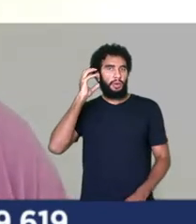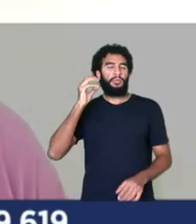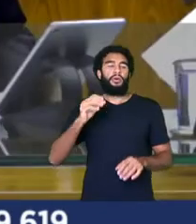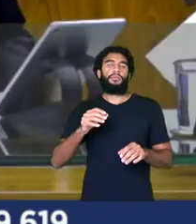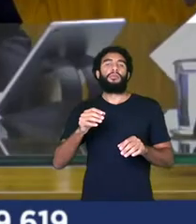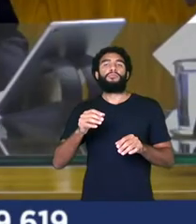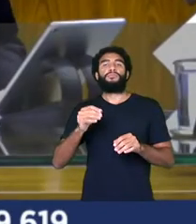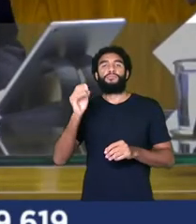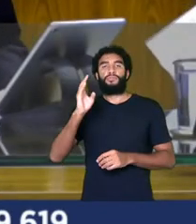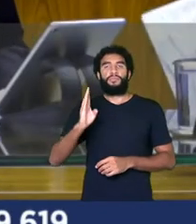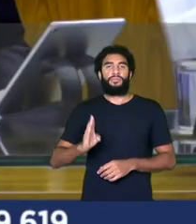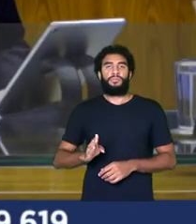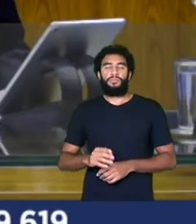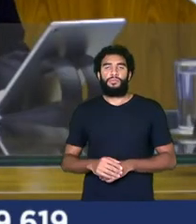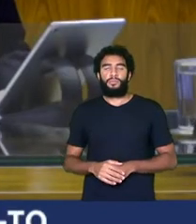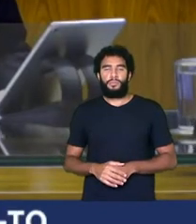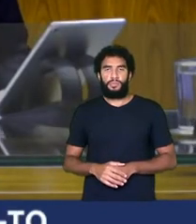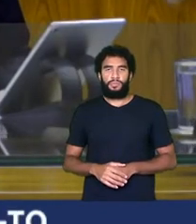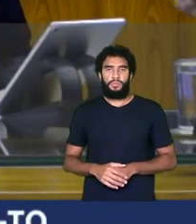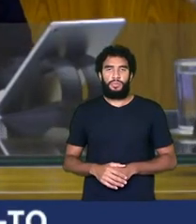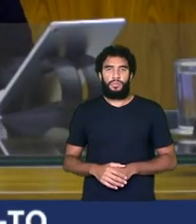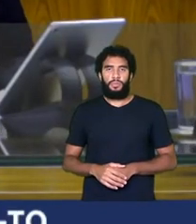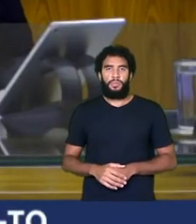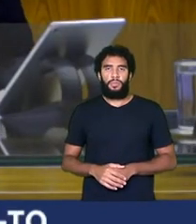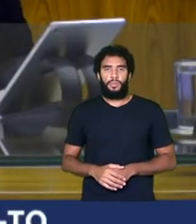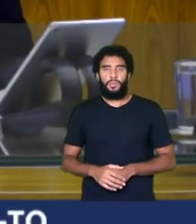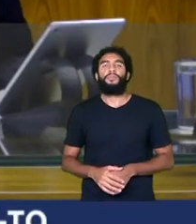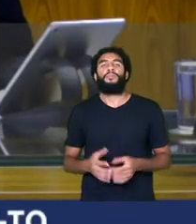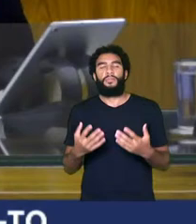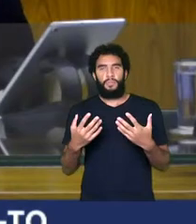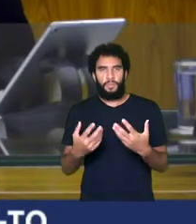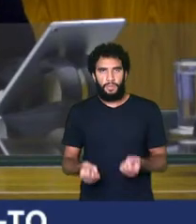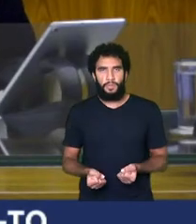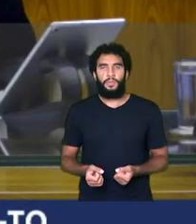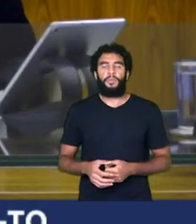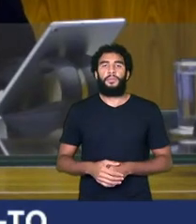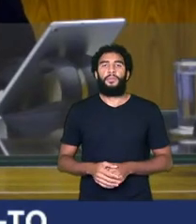PRONUNCIAMENTO NA VOZ DO BRASIL. [PRESIDENTE]: SERÁ ATENDIDO, NOBRE DEPUTADO PADRE JOÃO. VAMOS CHAMAR AGORA